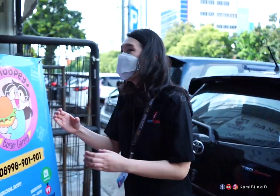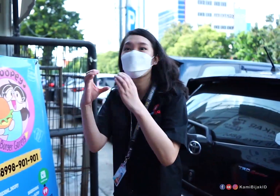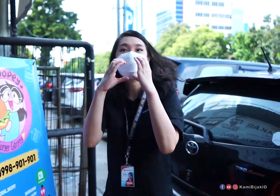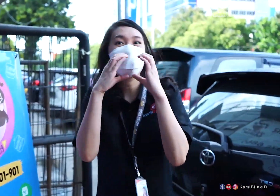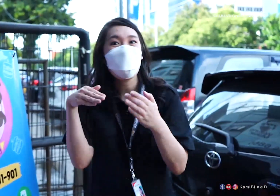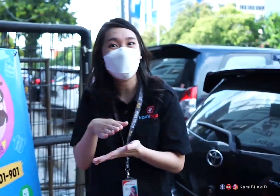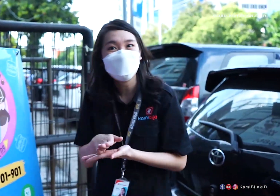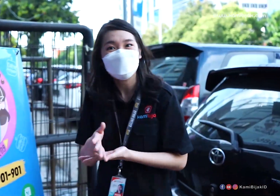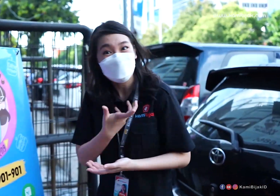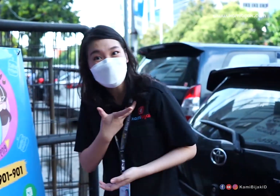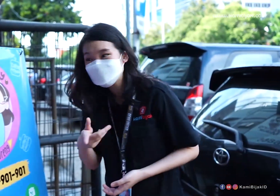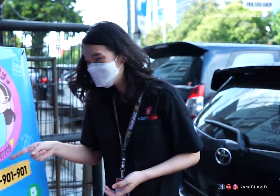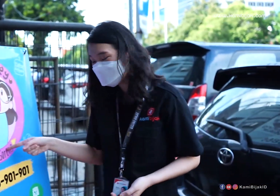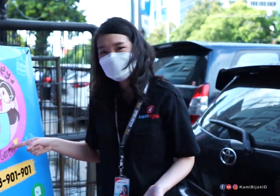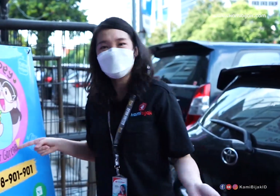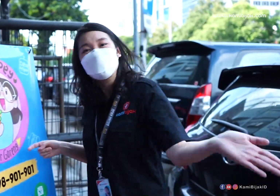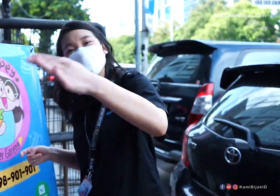Burger. Penasaran? Yuk simak!